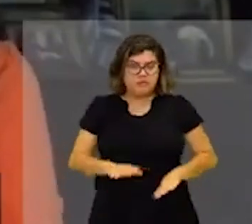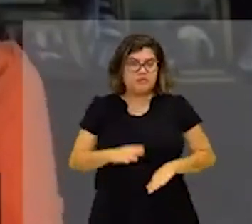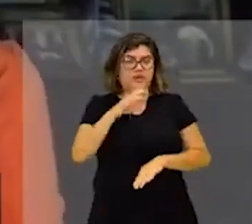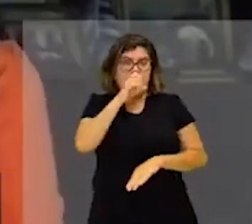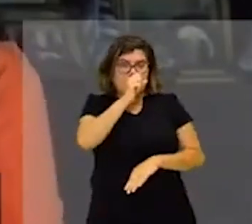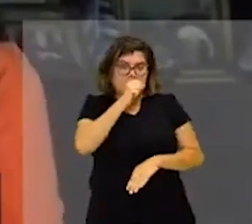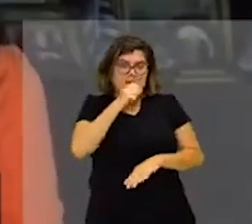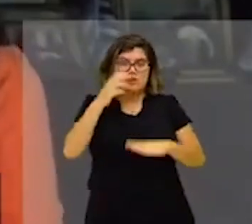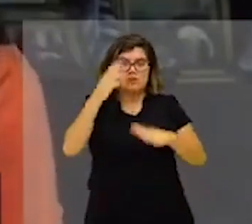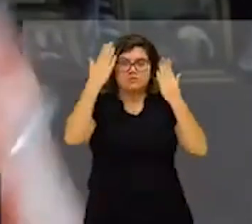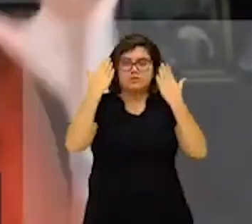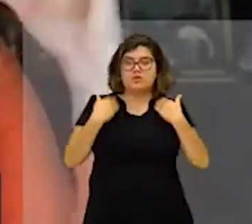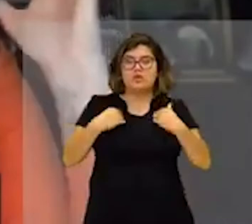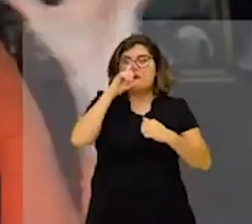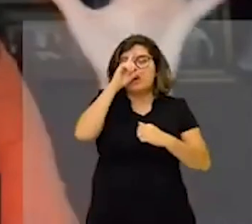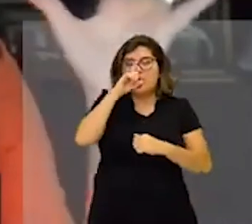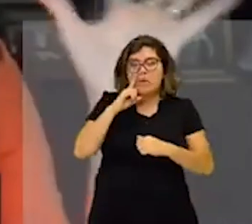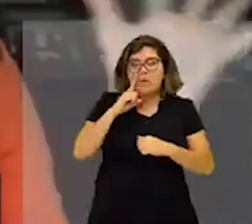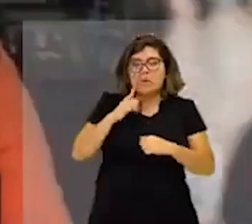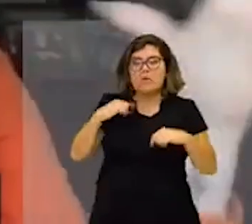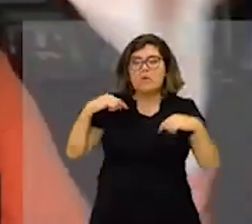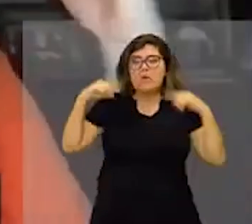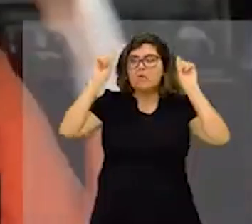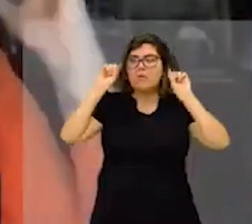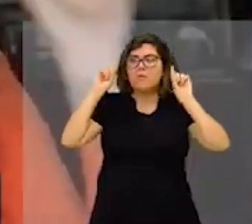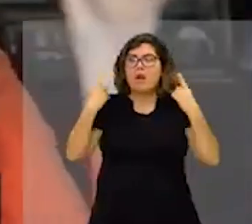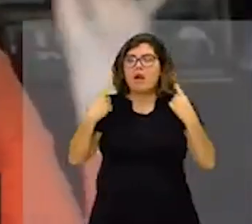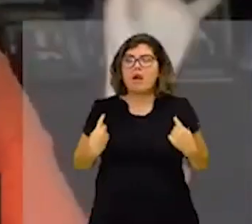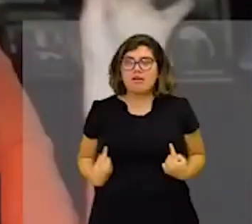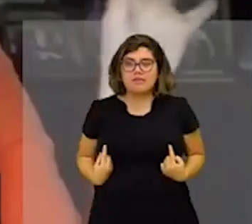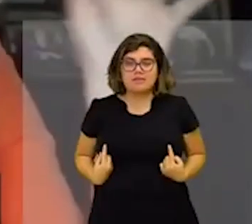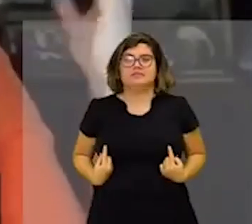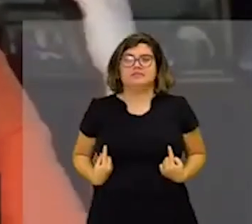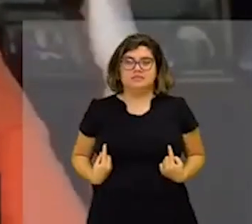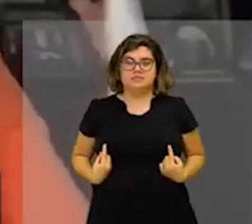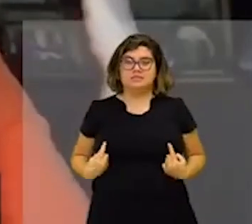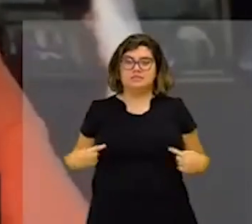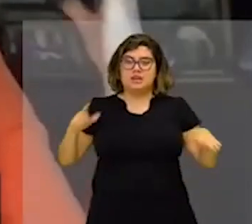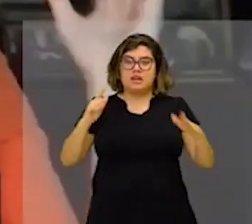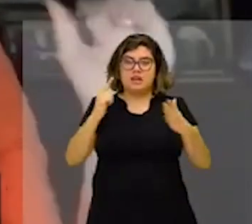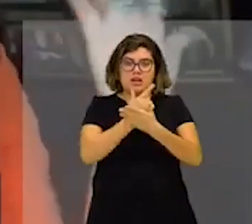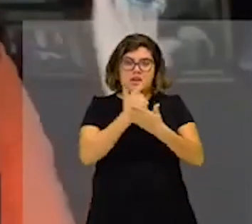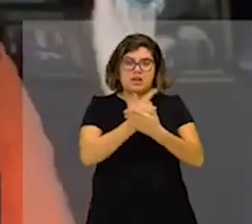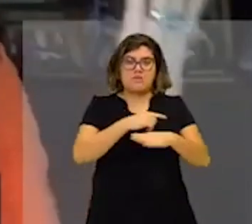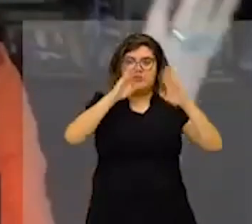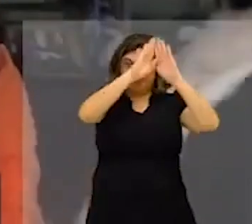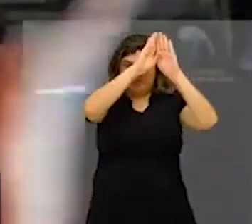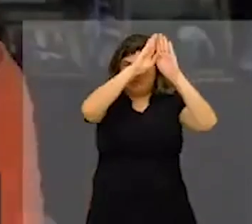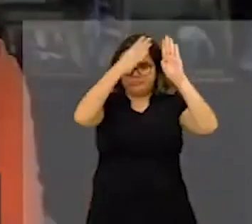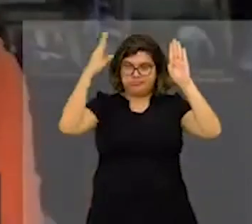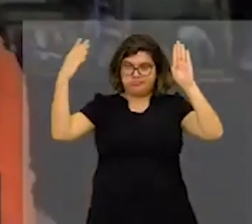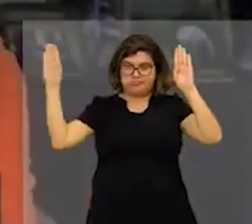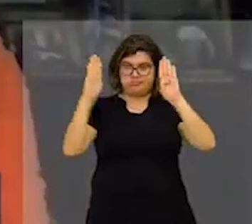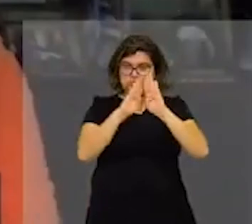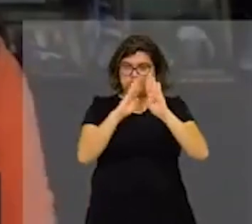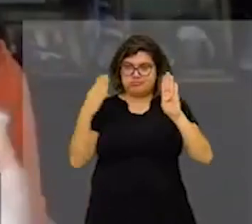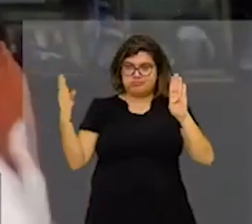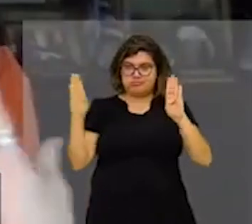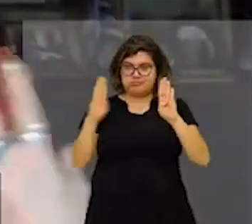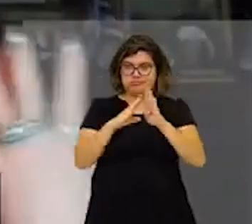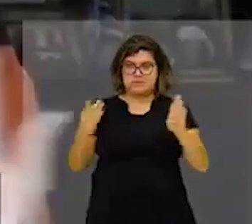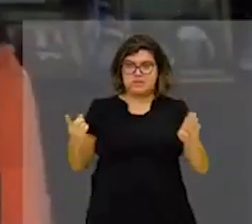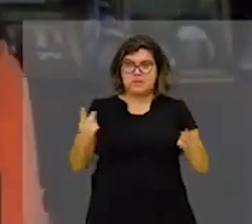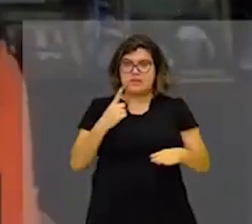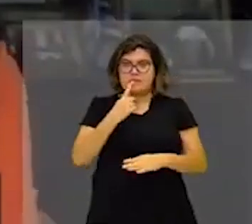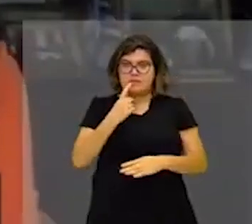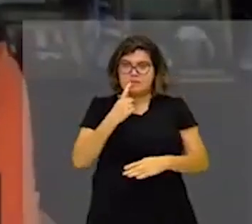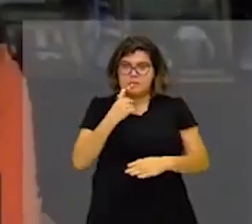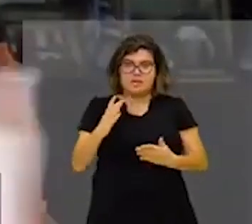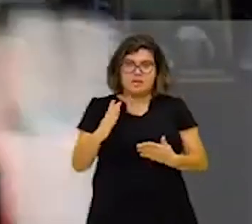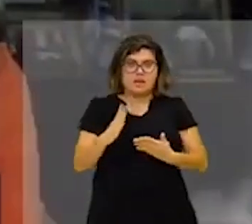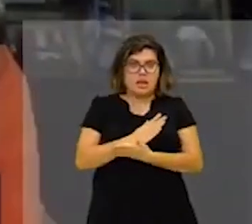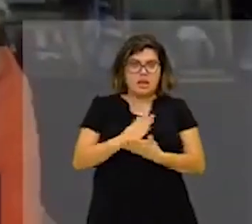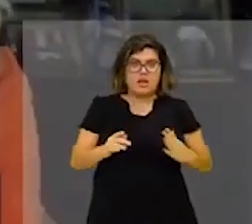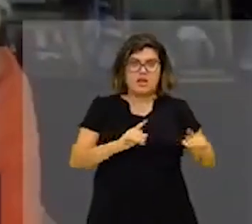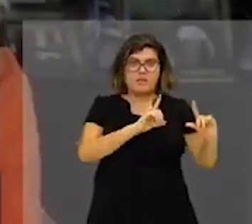o cabelos compridos estou num ambiente com livros atrás livros vermelhos e alguns porta-retratos sou